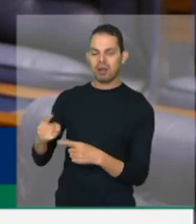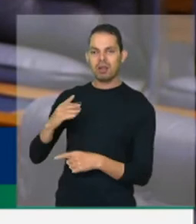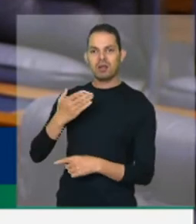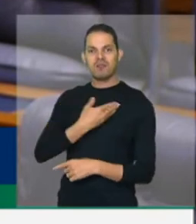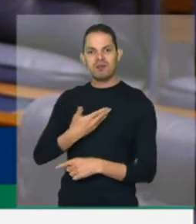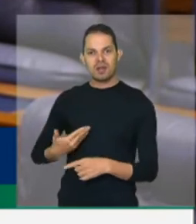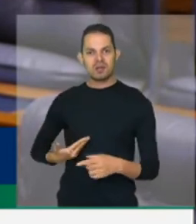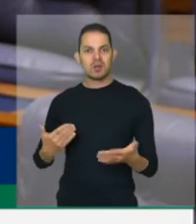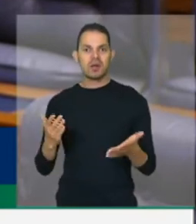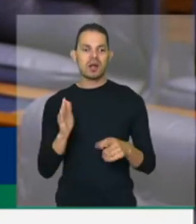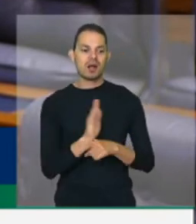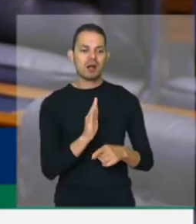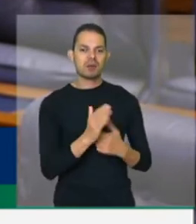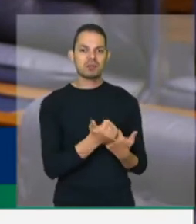GOVERNO. JORNALISTA TEM QUE